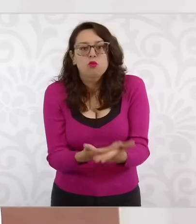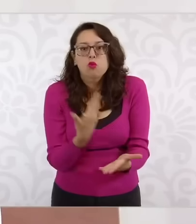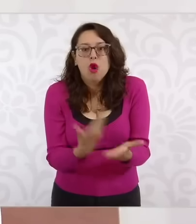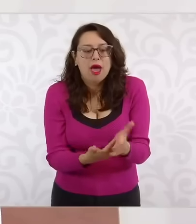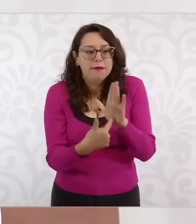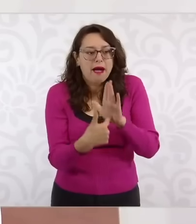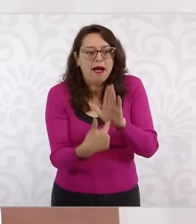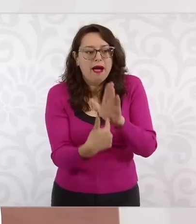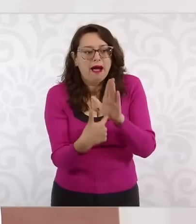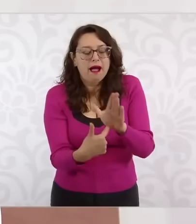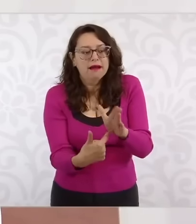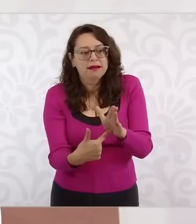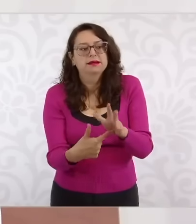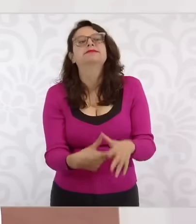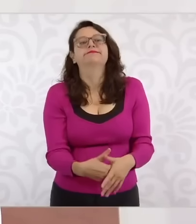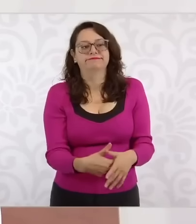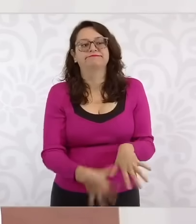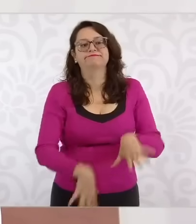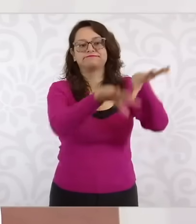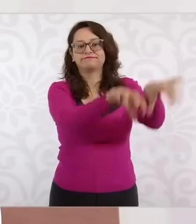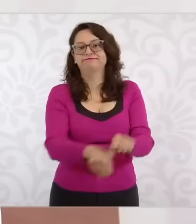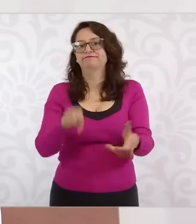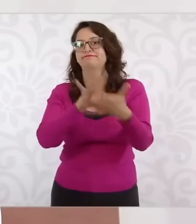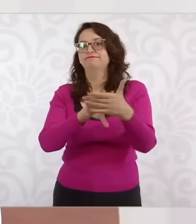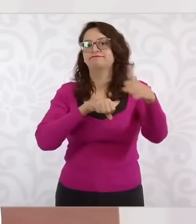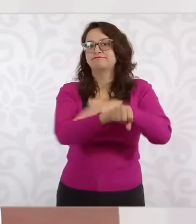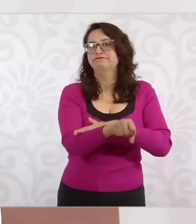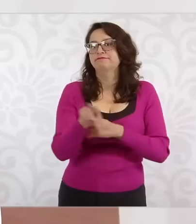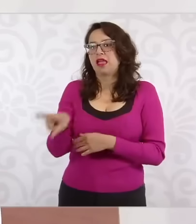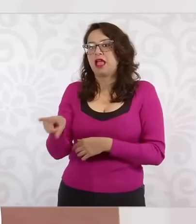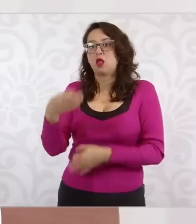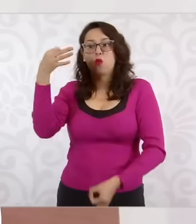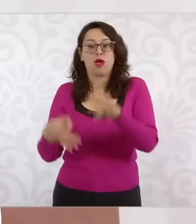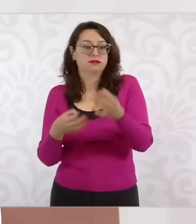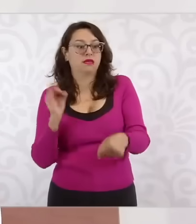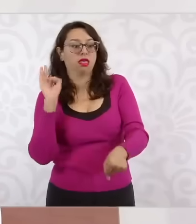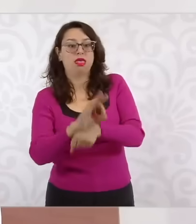pruebas para que el Ministerio Público pueda detenerlo y un juez ordenar ordenar una orden